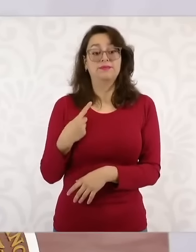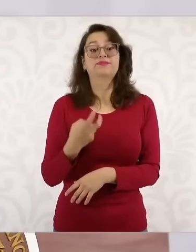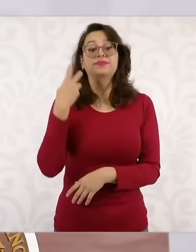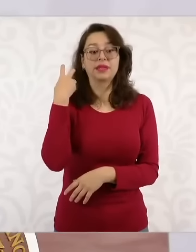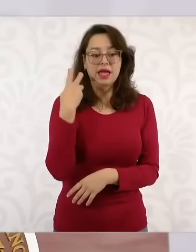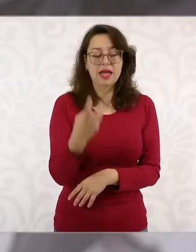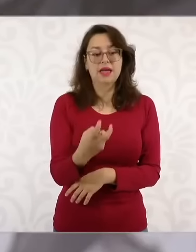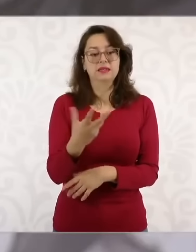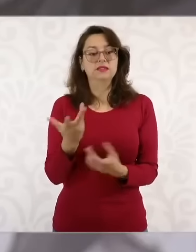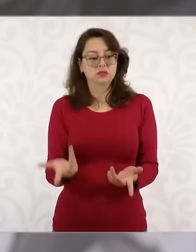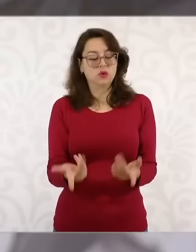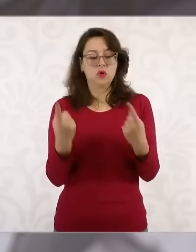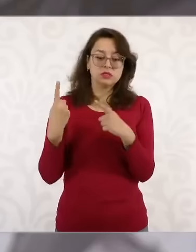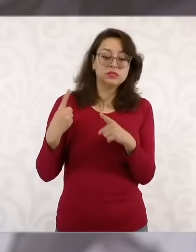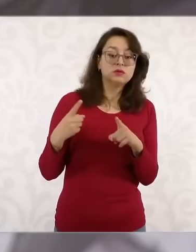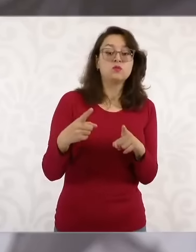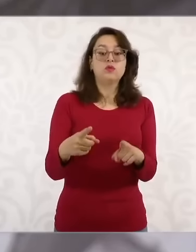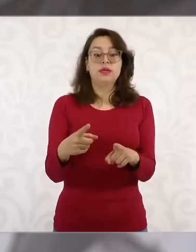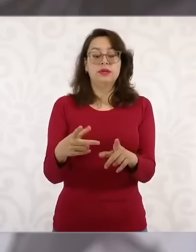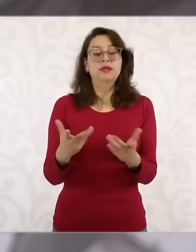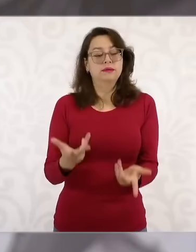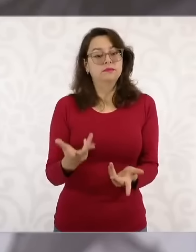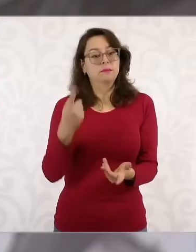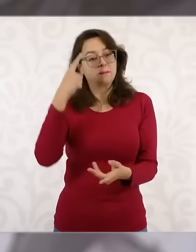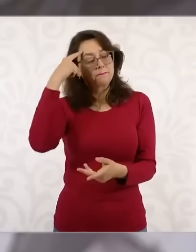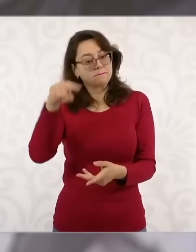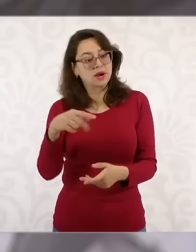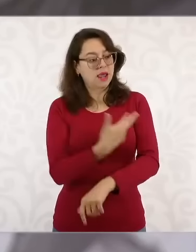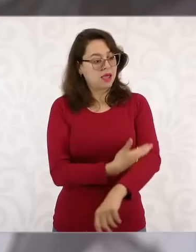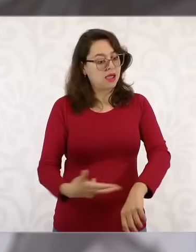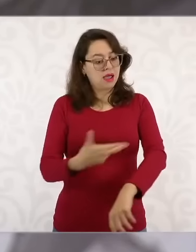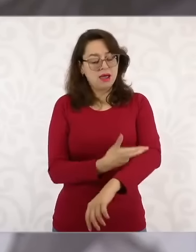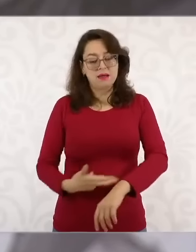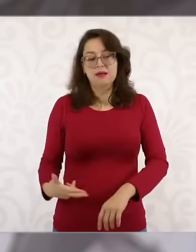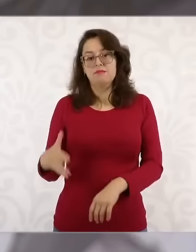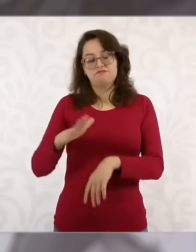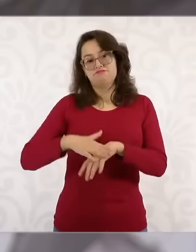de manera simultánea, reduciendo muchísimo los tiempos de aprobación. Los tiempos de aprobación